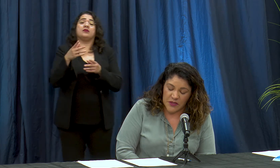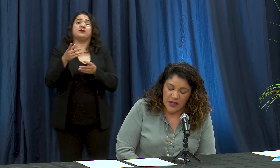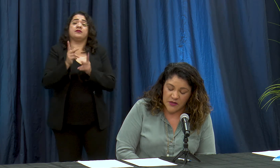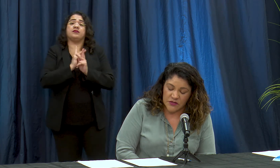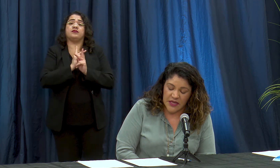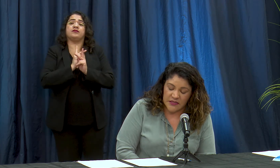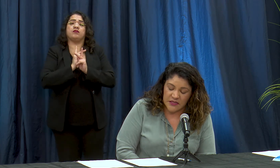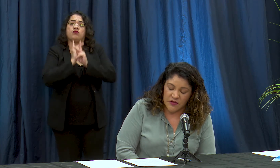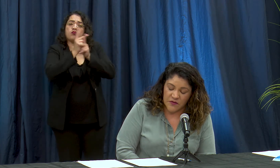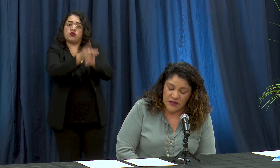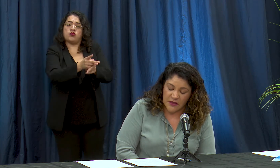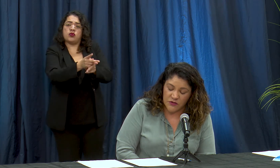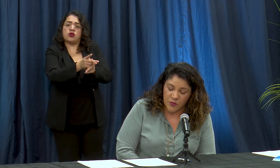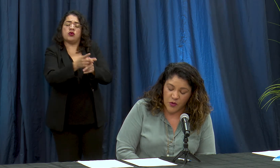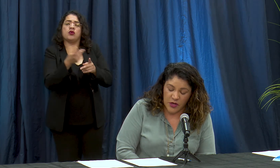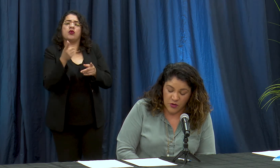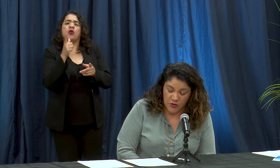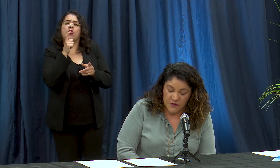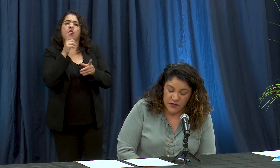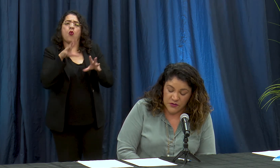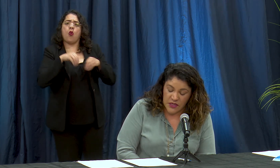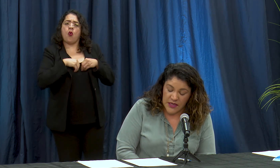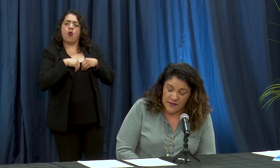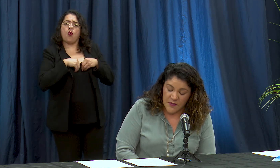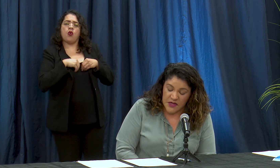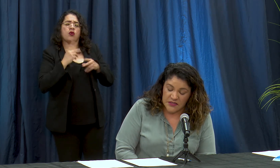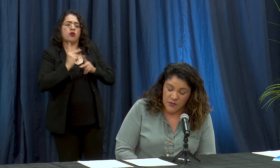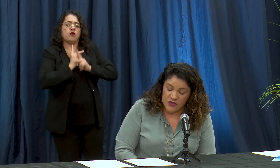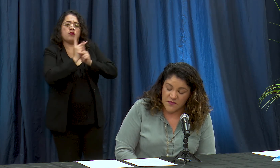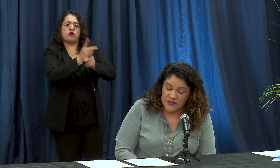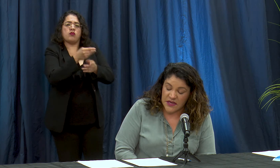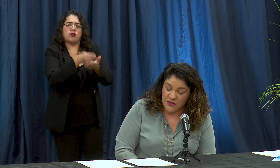can sido avec tod owes por el coronavirus tambien estamos investigan